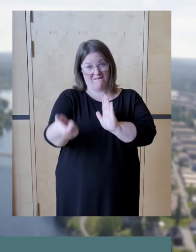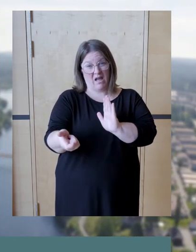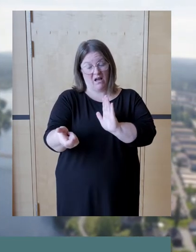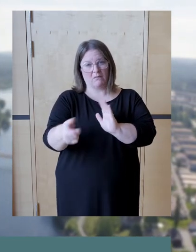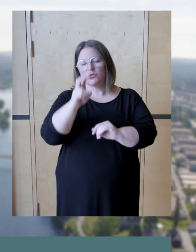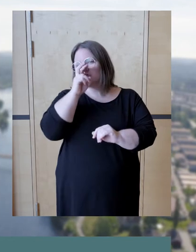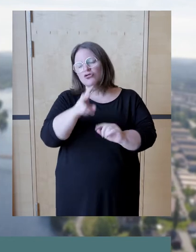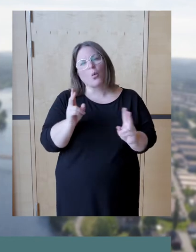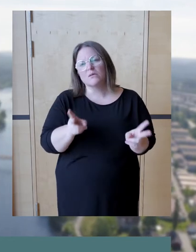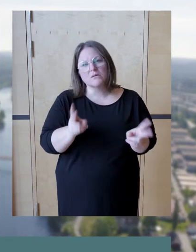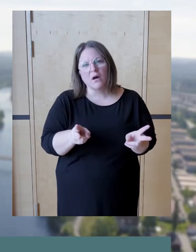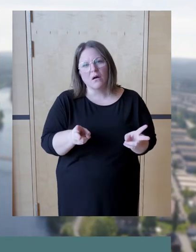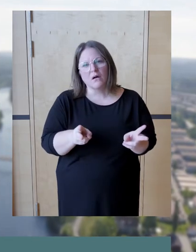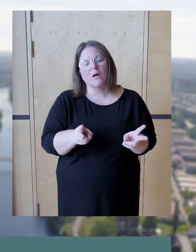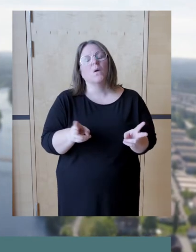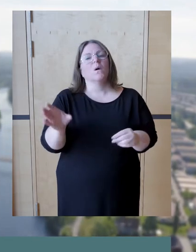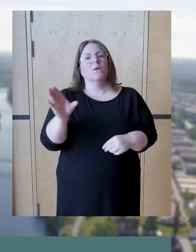Ja men det kan ju bli fallet kommunstyrelsens förslag tack